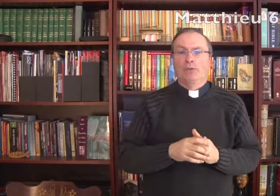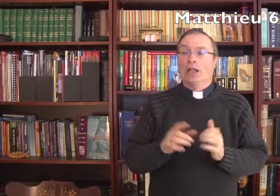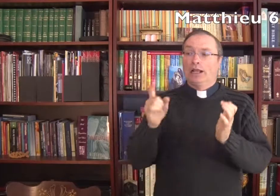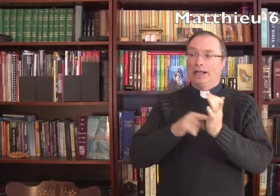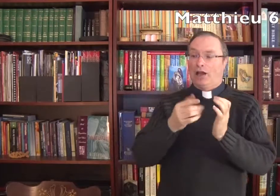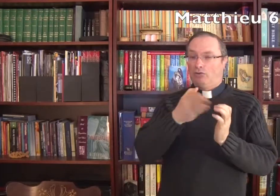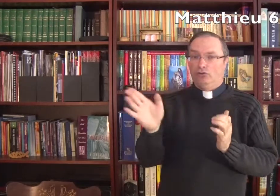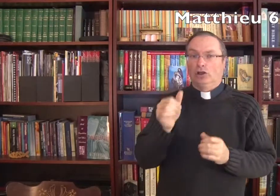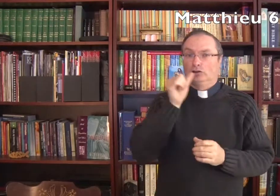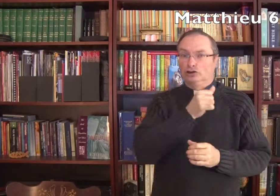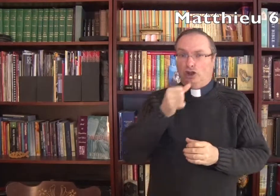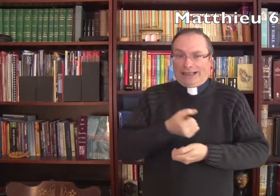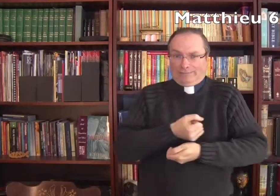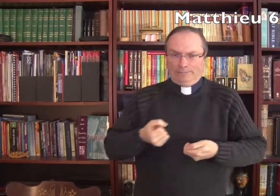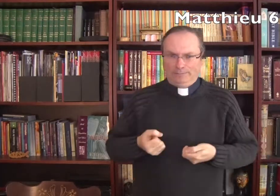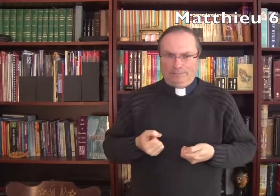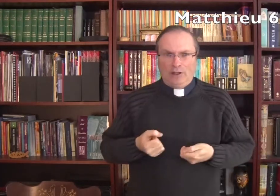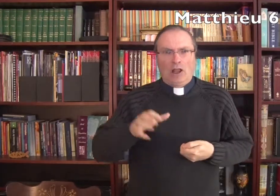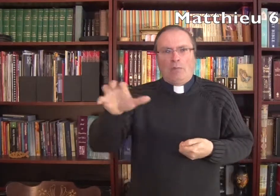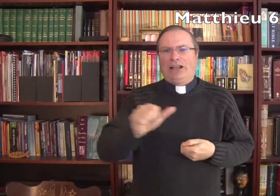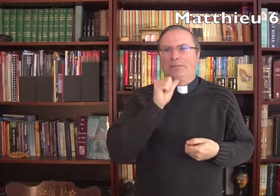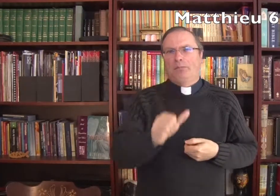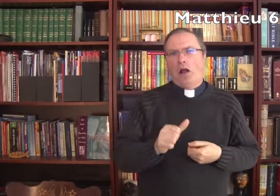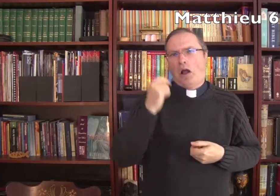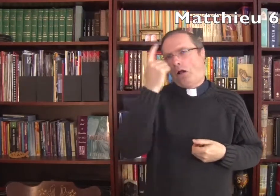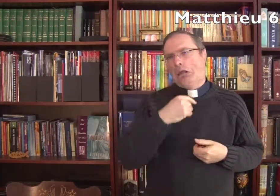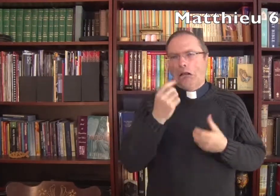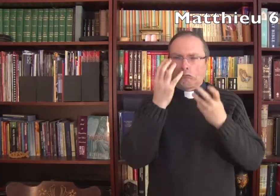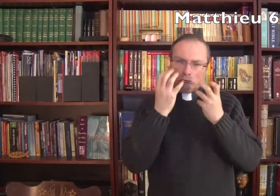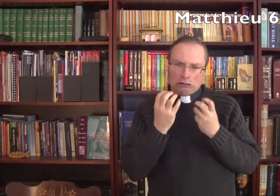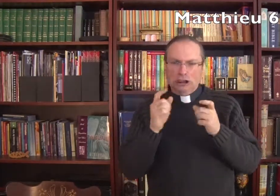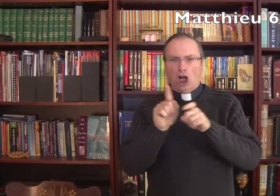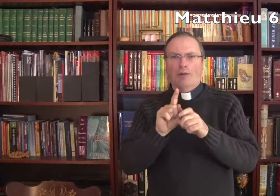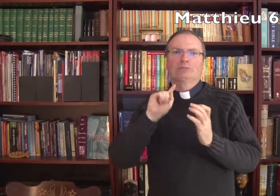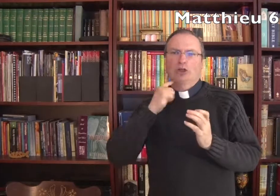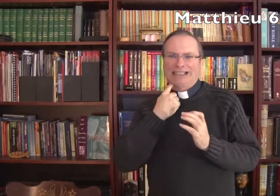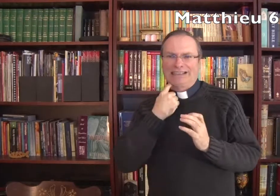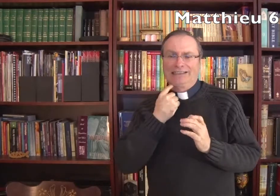Lorsque vous jeûnez, ne prenez pas un air triste comme les hypocrites.